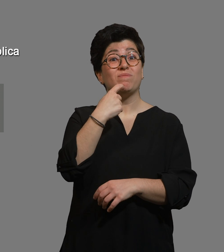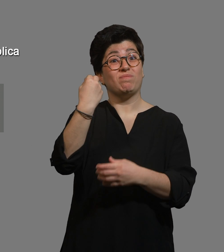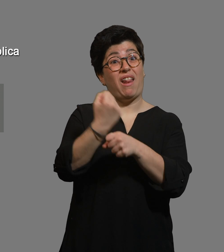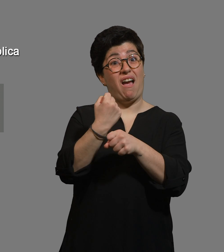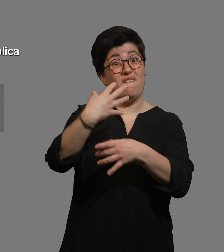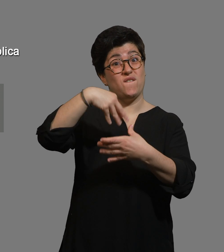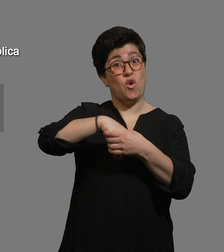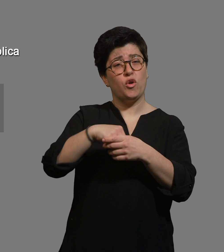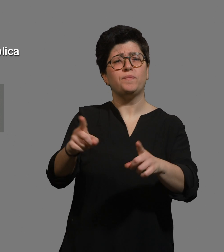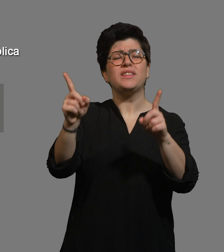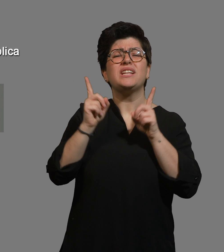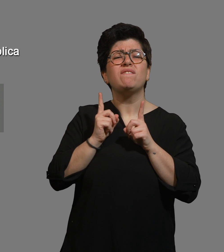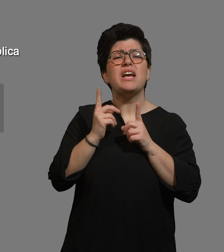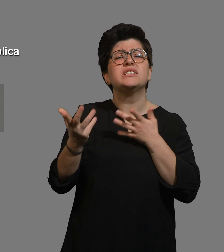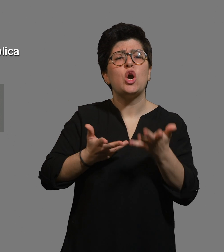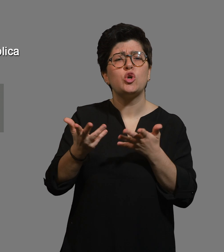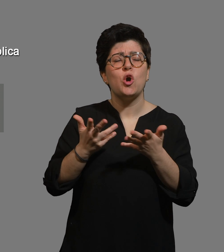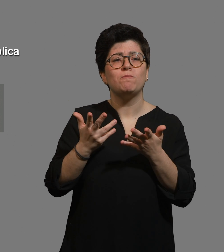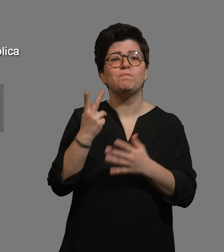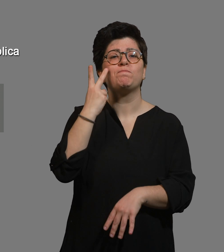Mondo del lavoro: misure di protezione per tutti